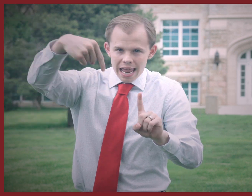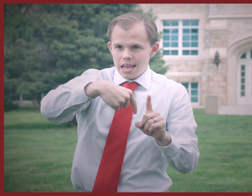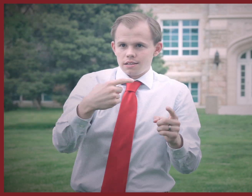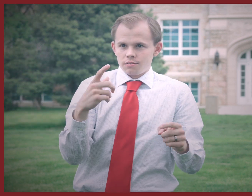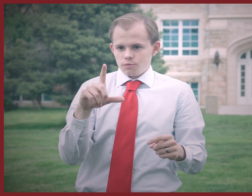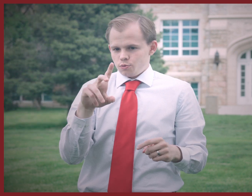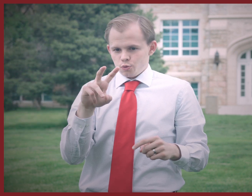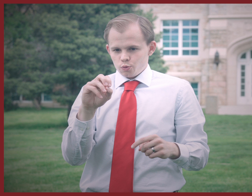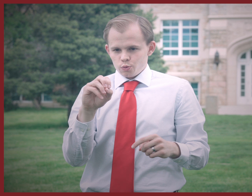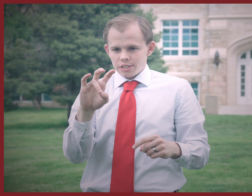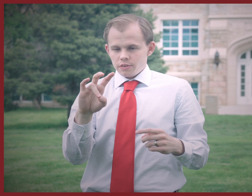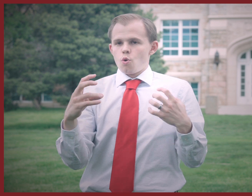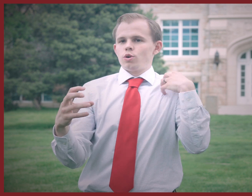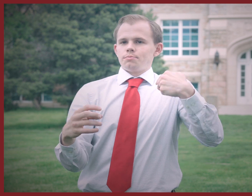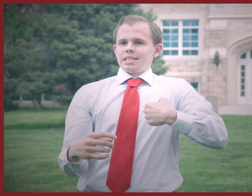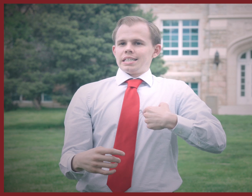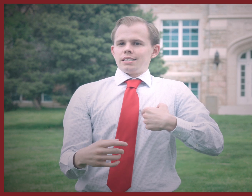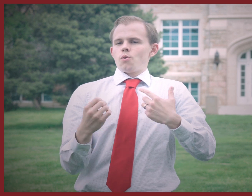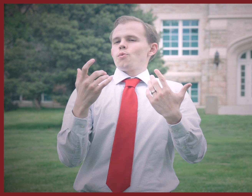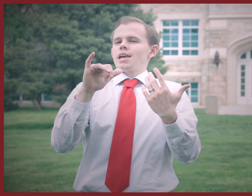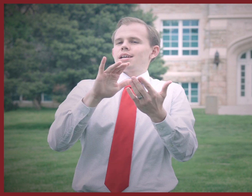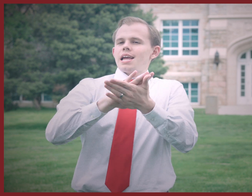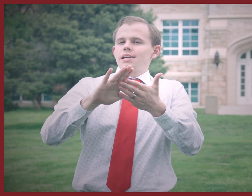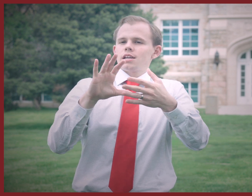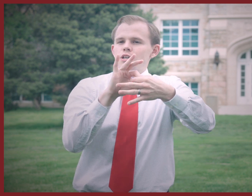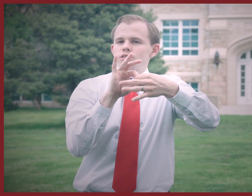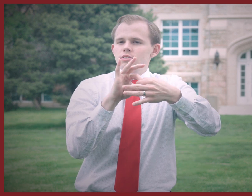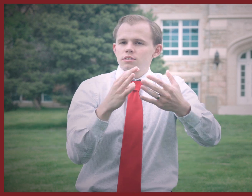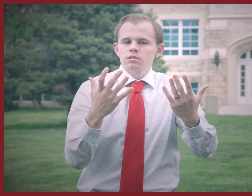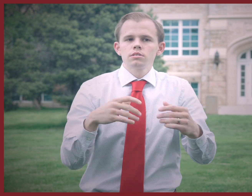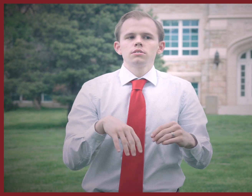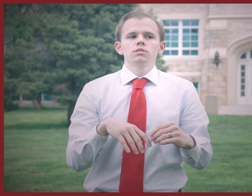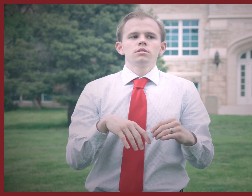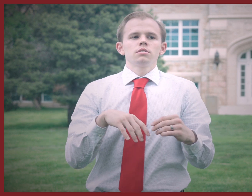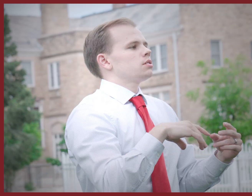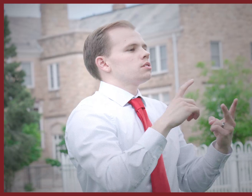y luego regresó en 2007 y era mi entrenador, y eso fue una conexión realmente genial.